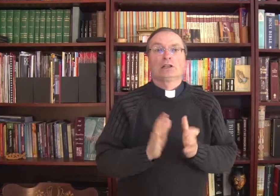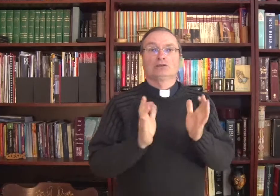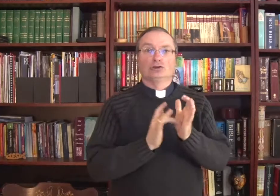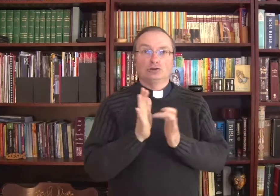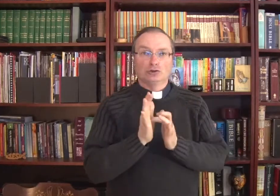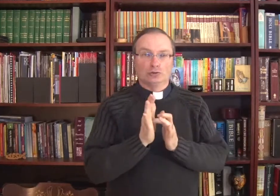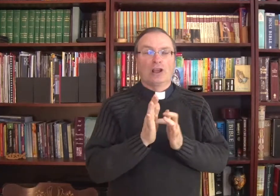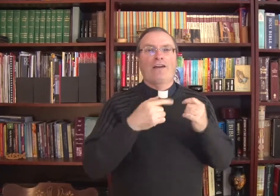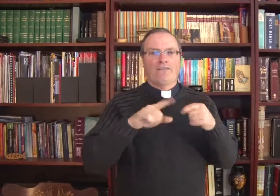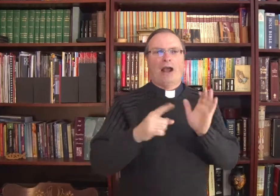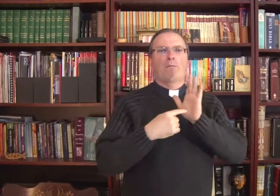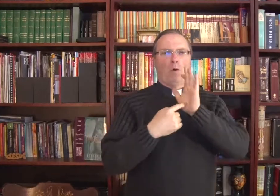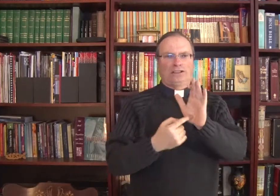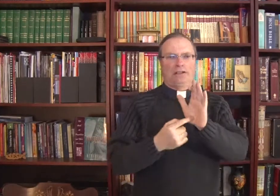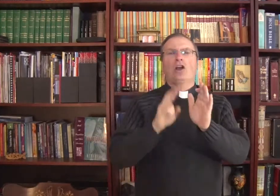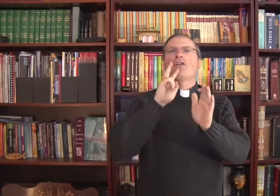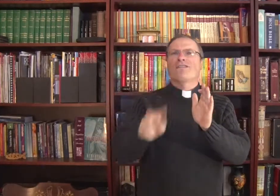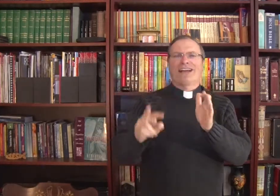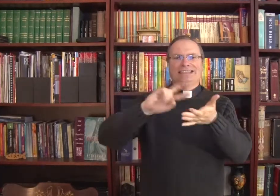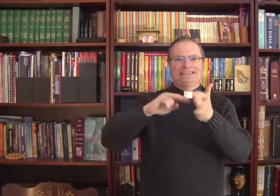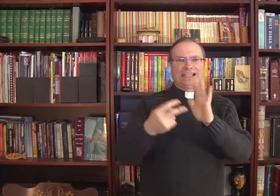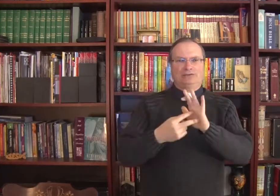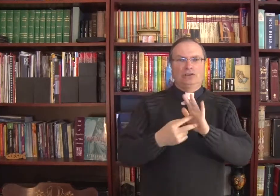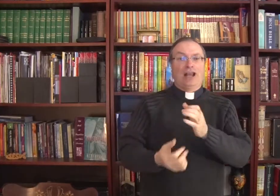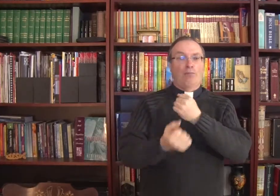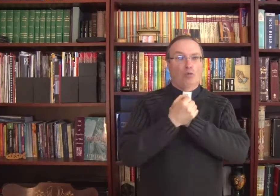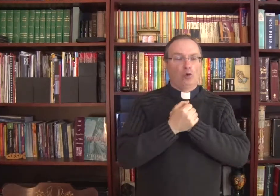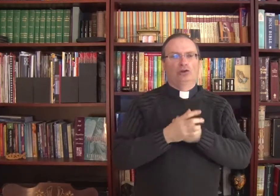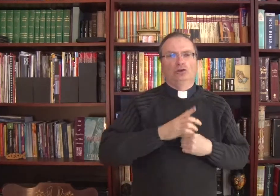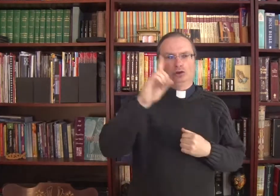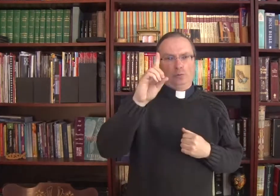Jésus va montrer le vrai sens de l’amour de Dieu